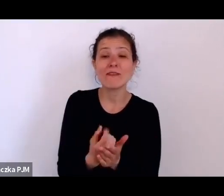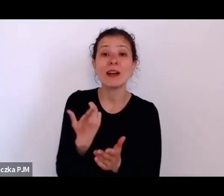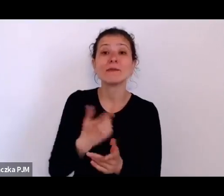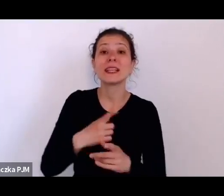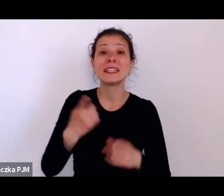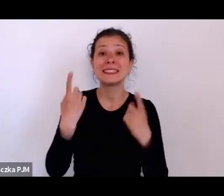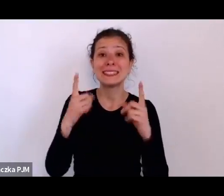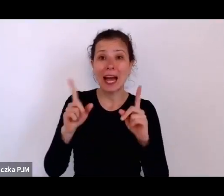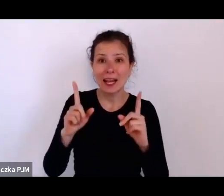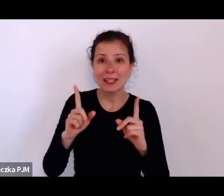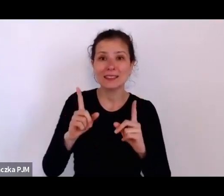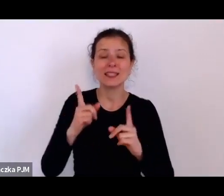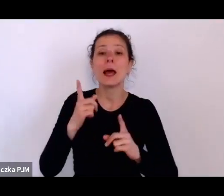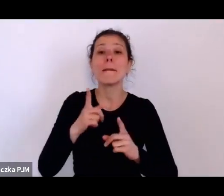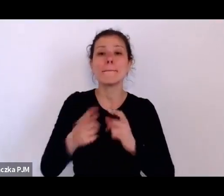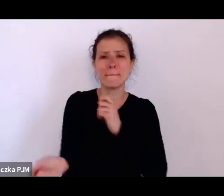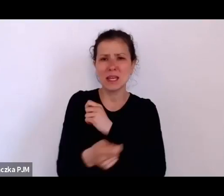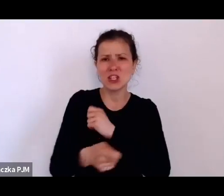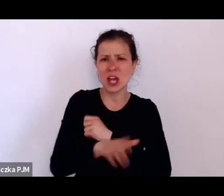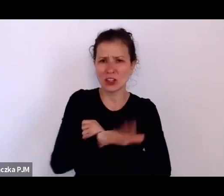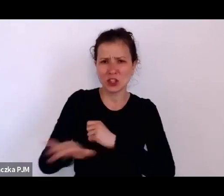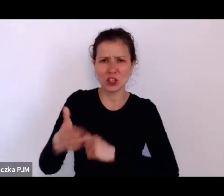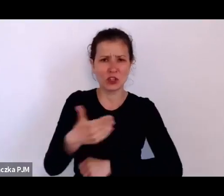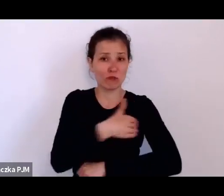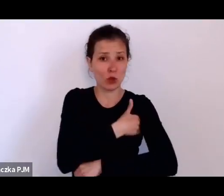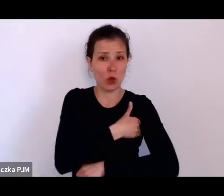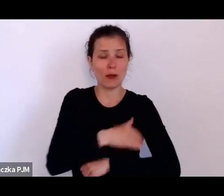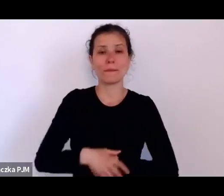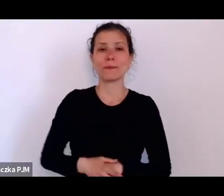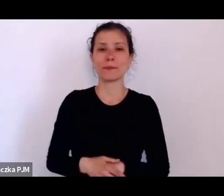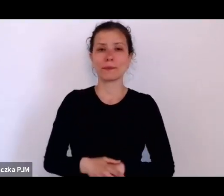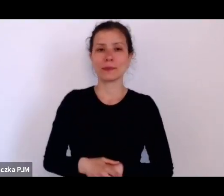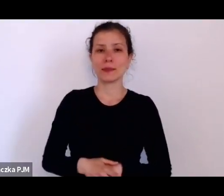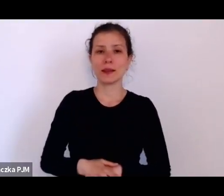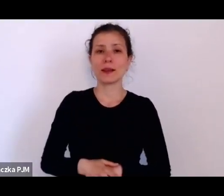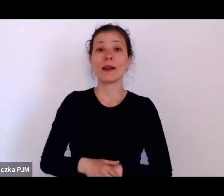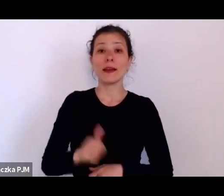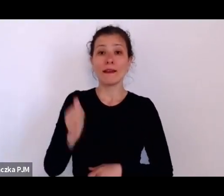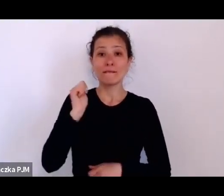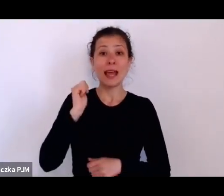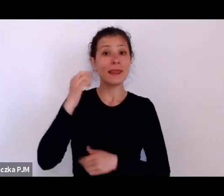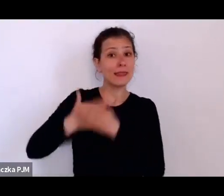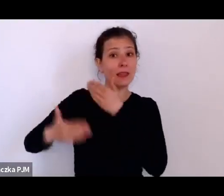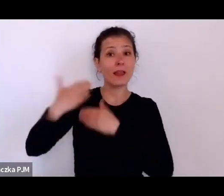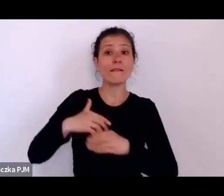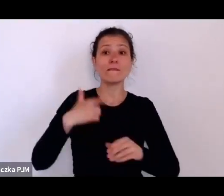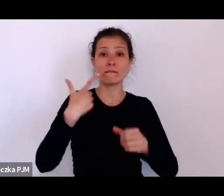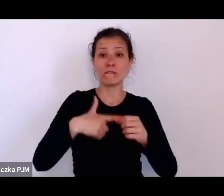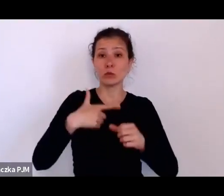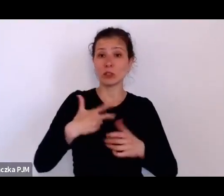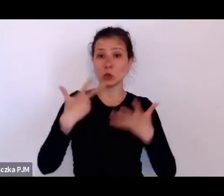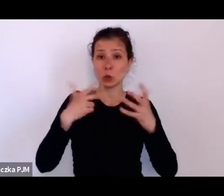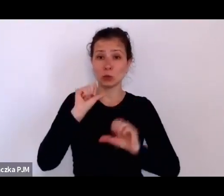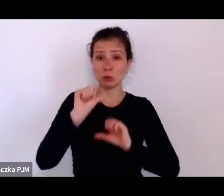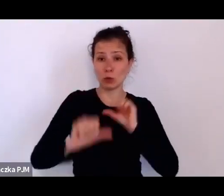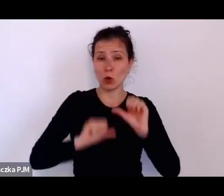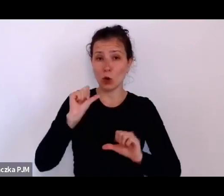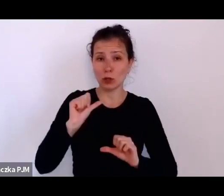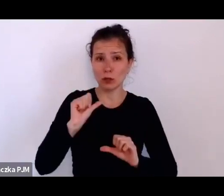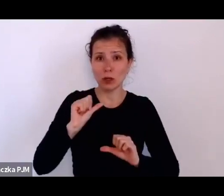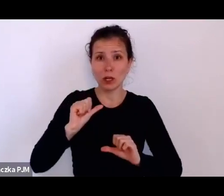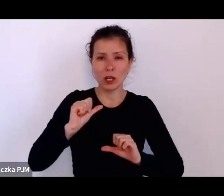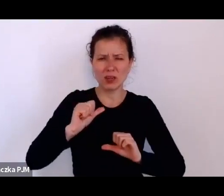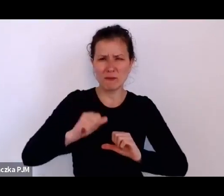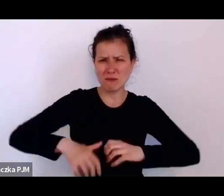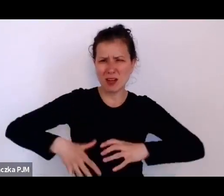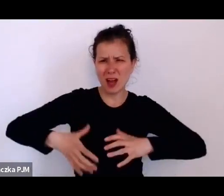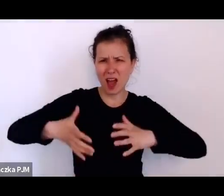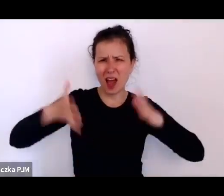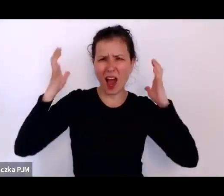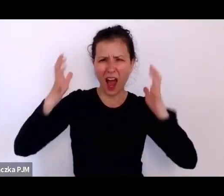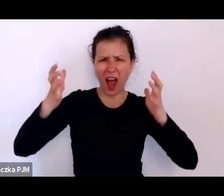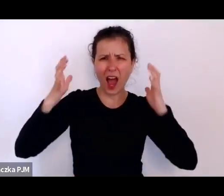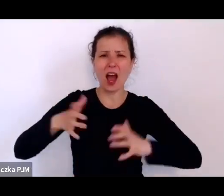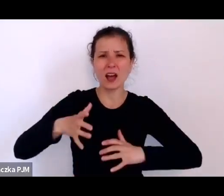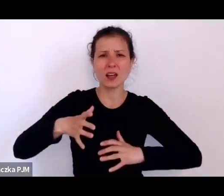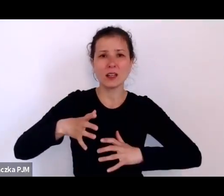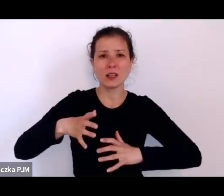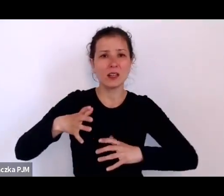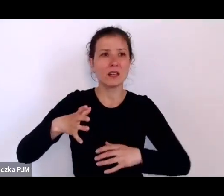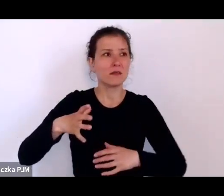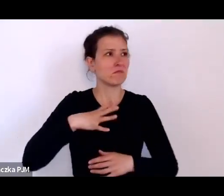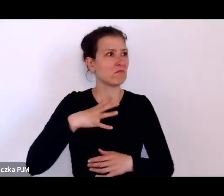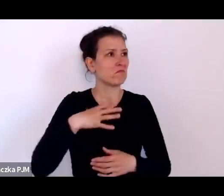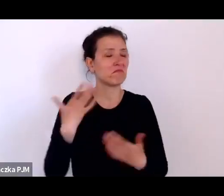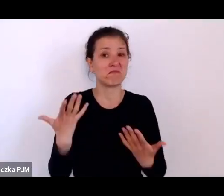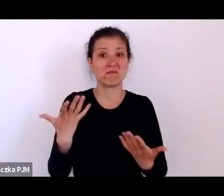No więc wtedy w tym 28 roku rozpoczęło, to było zupełnie niesamowite jakie listy napływały